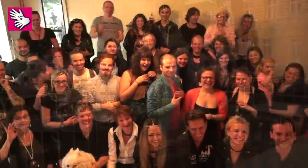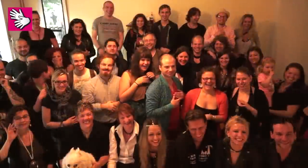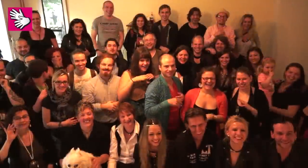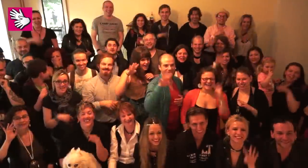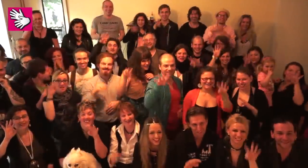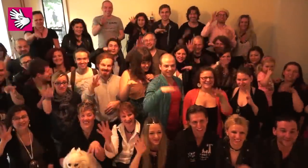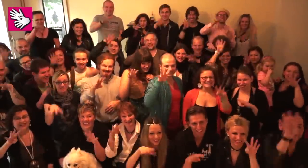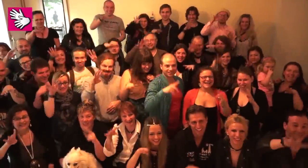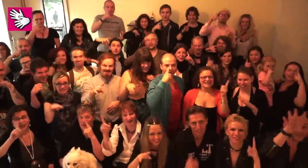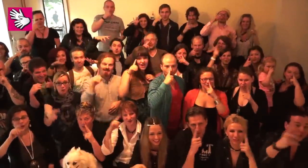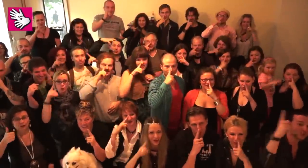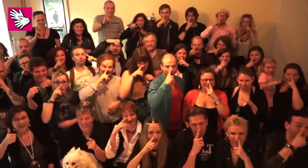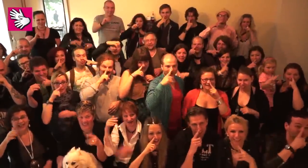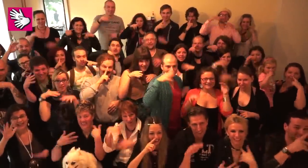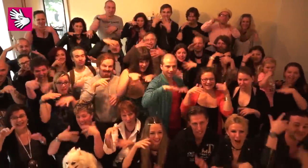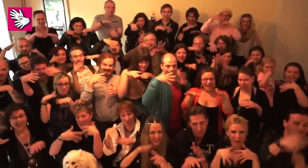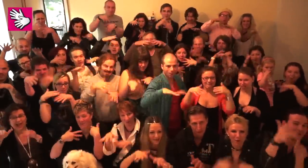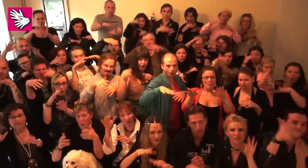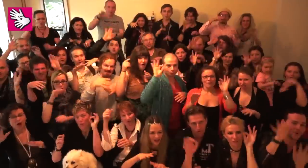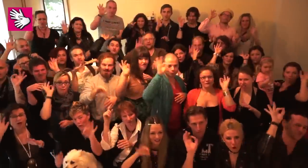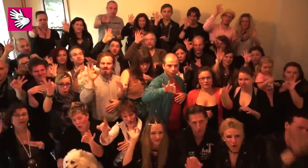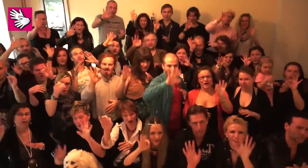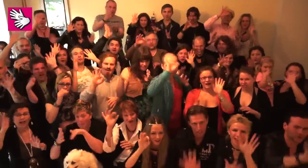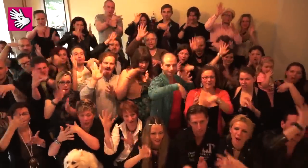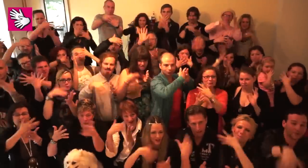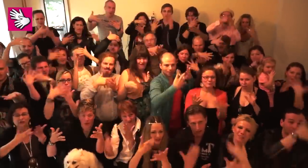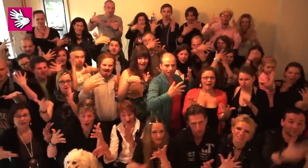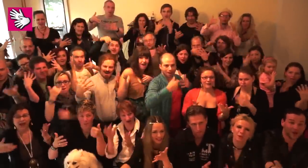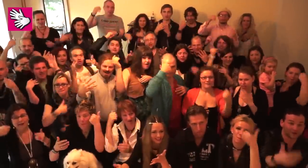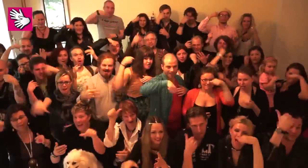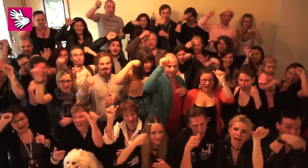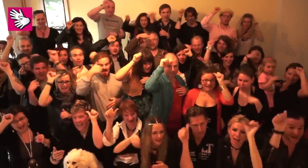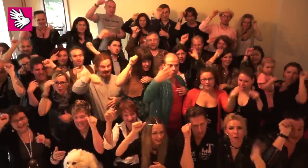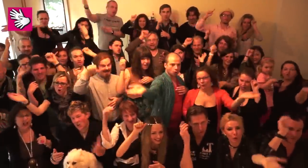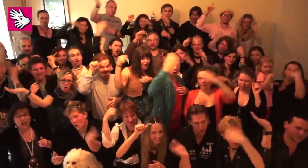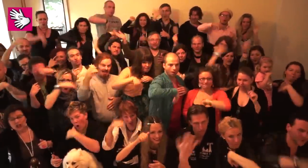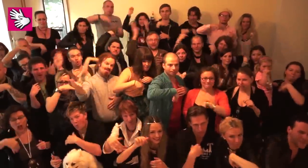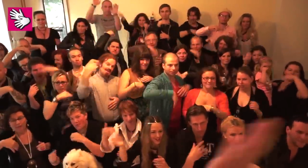Am 14.Juni, die Demo für Gebärdensprache in Berlin, Seid alle Dabei!